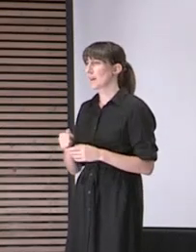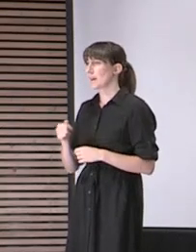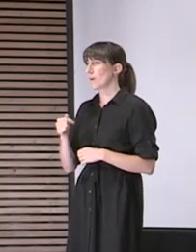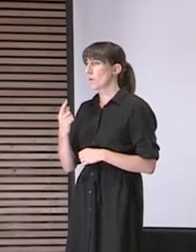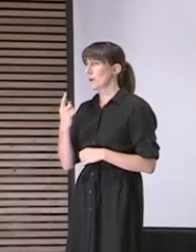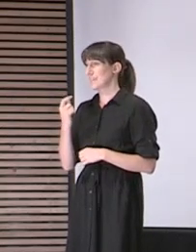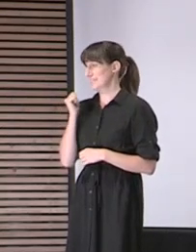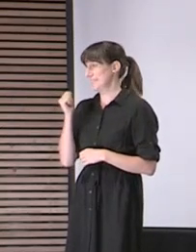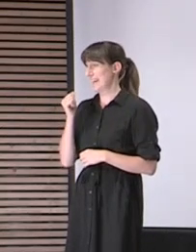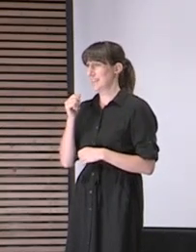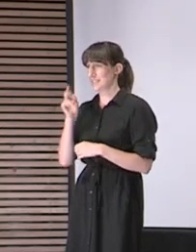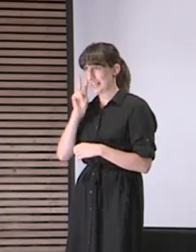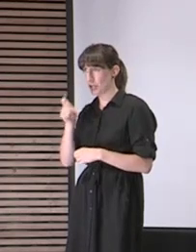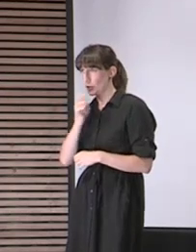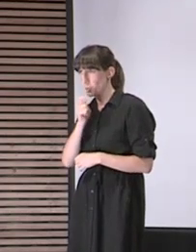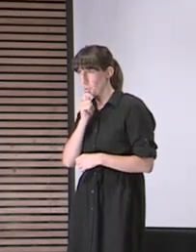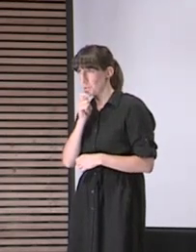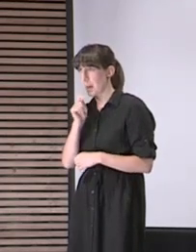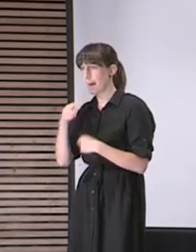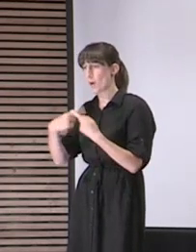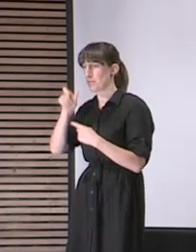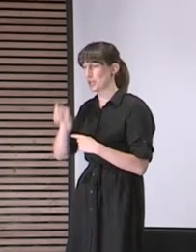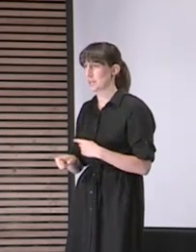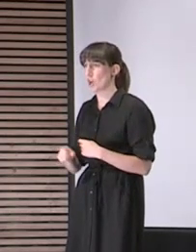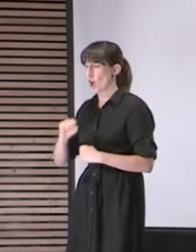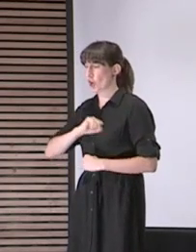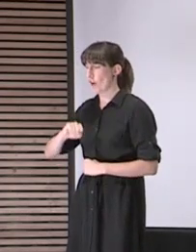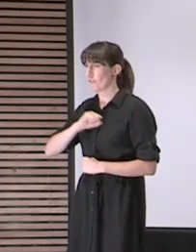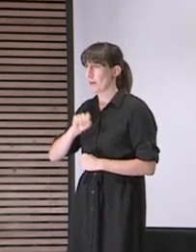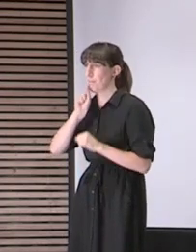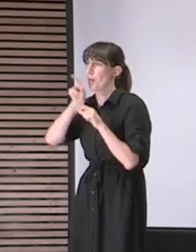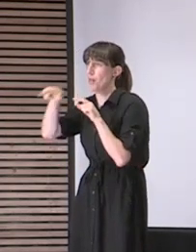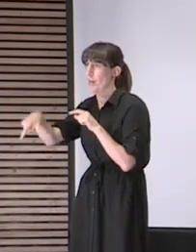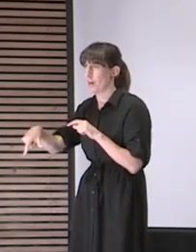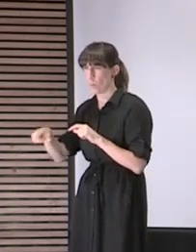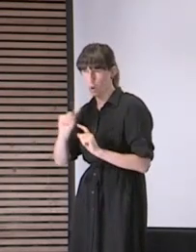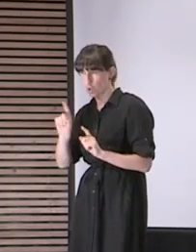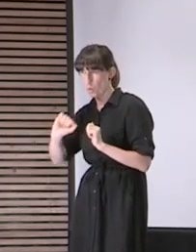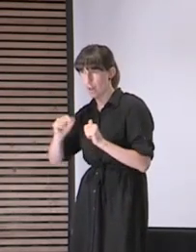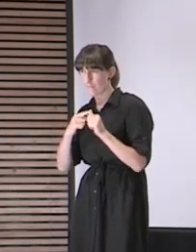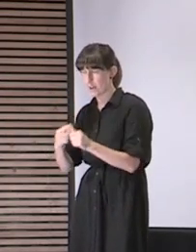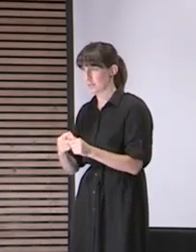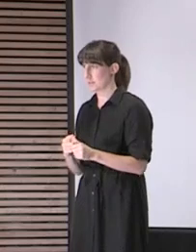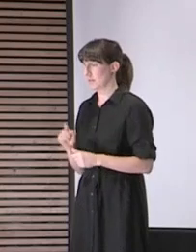todos los casos que otros